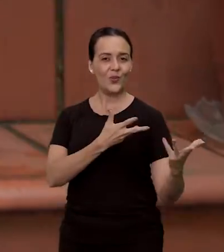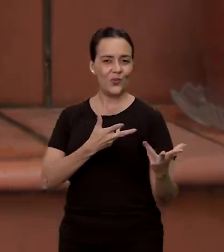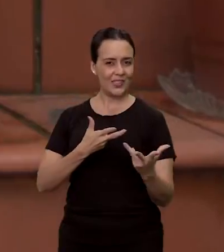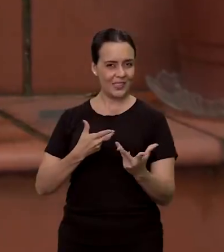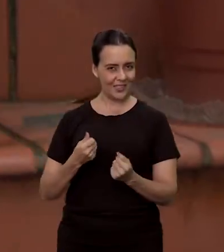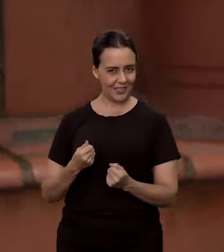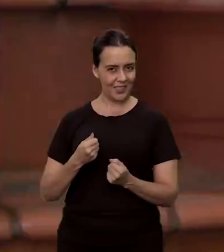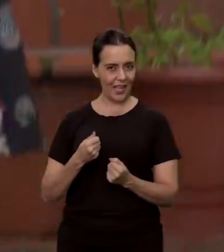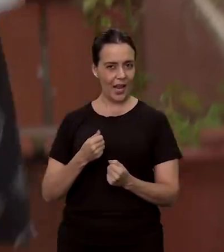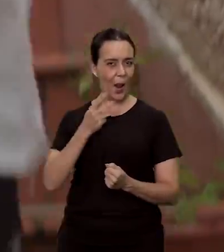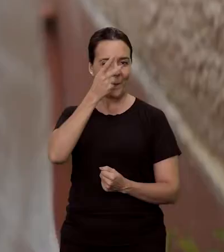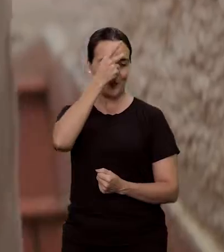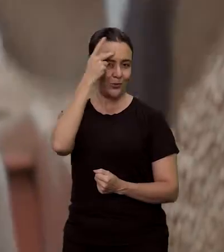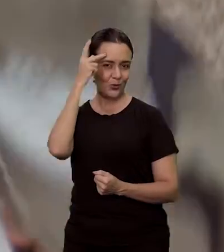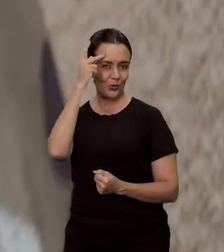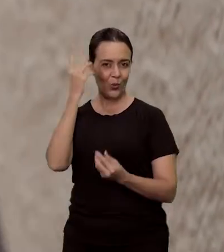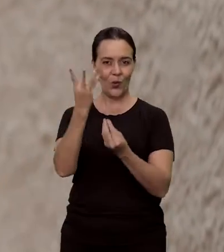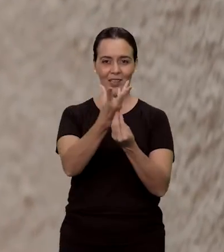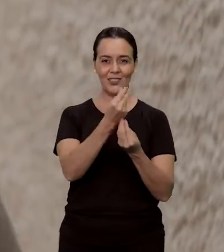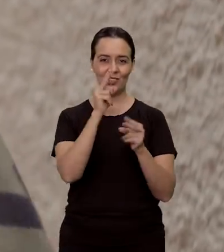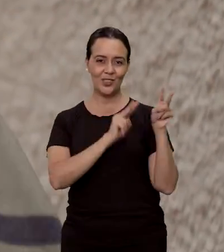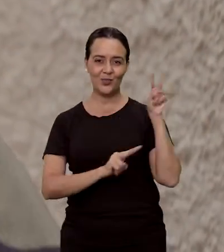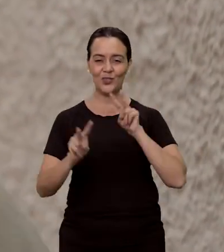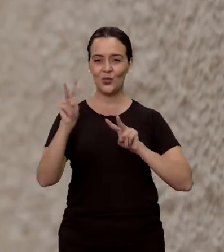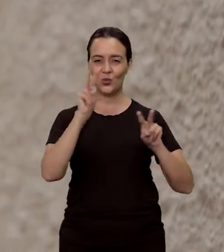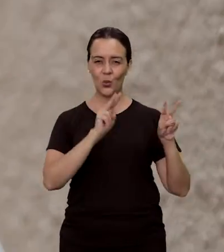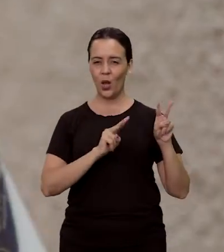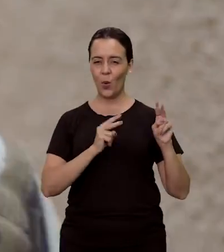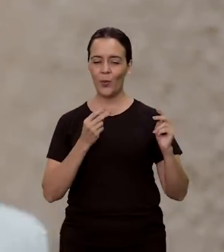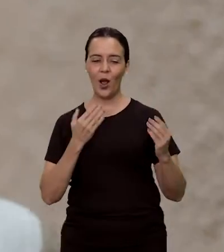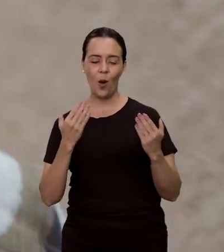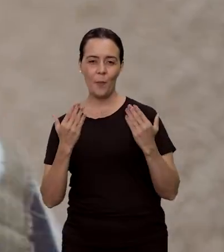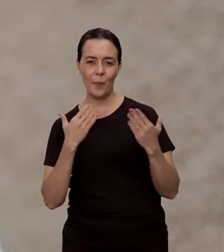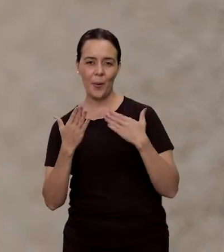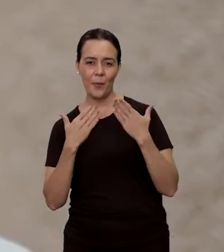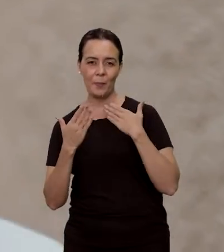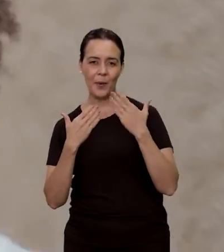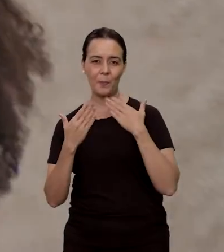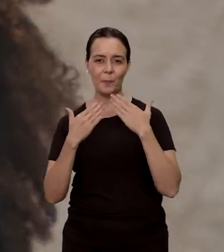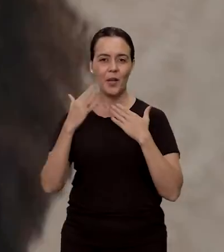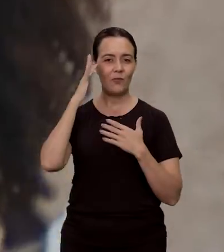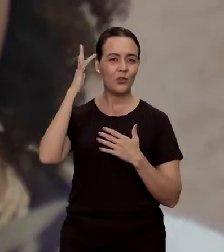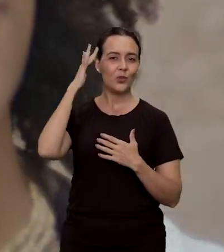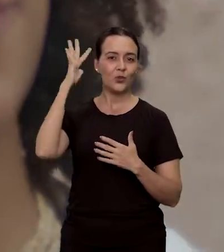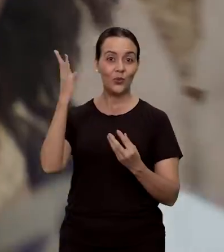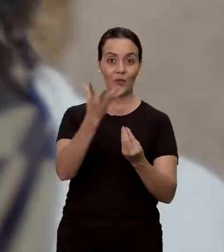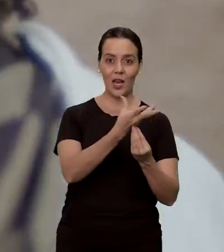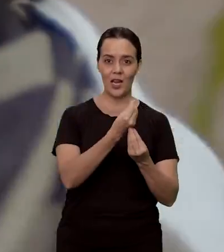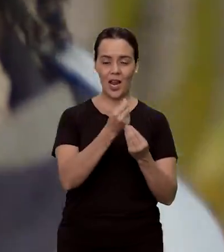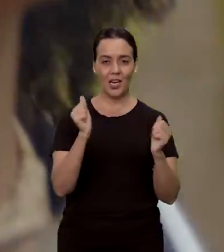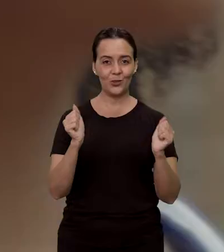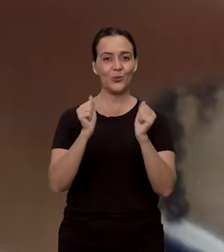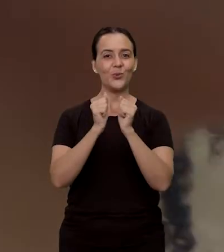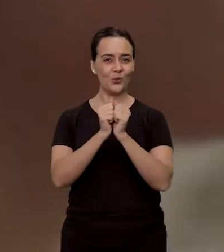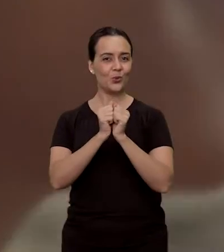para que a gente possa fazer um diálogo sobre filosofias africanas e sobre arte, como filosofia e arte dialogam,